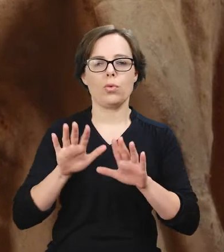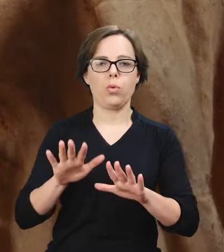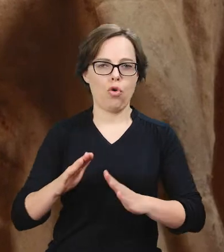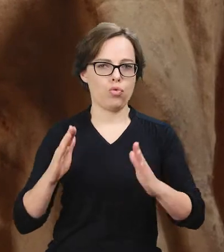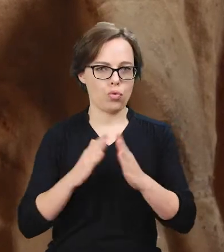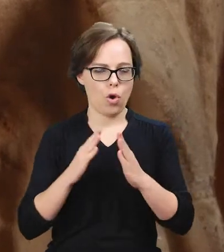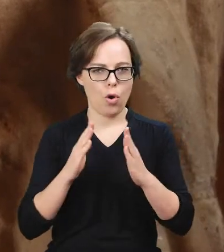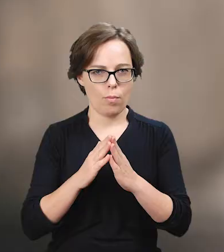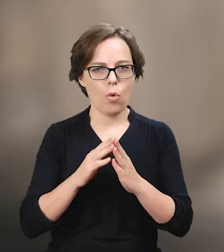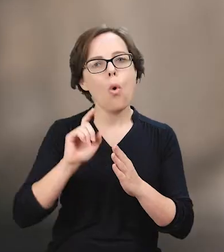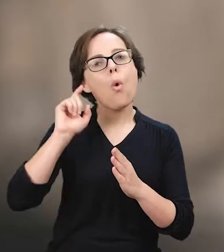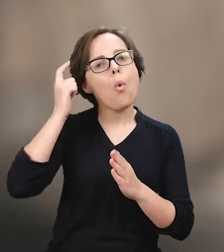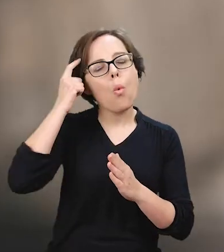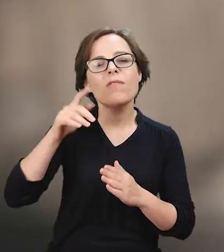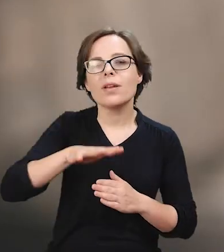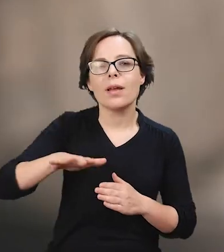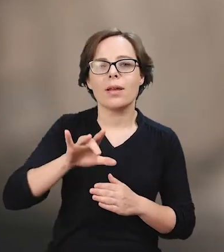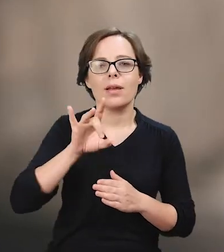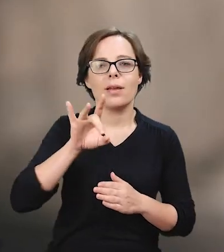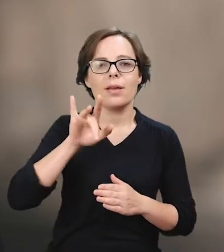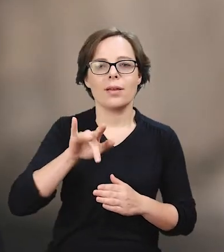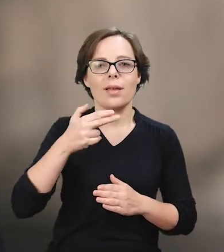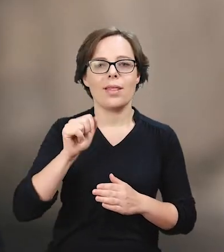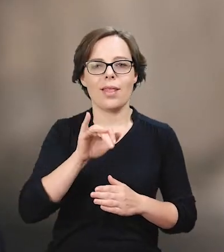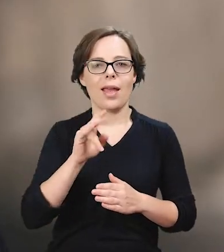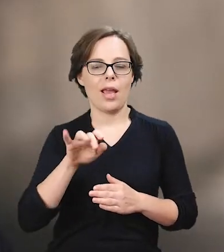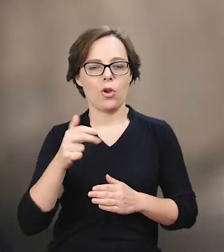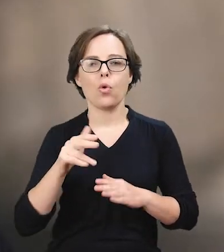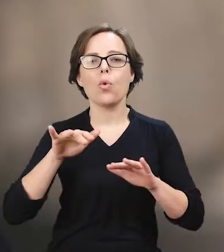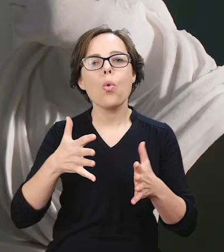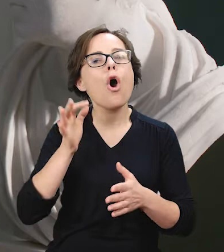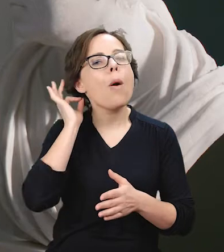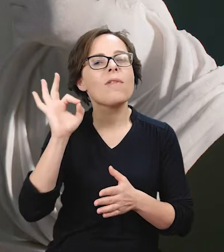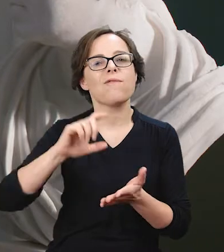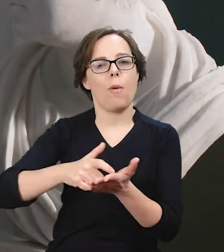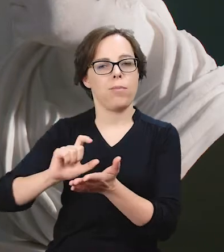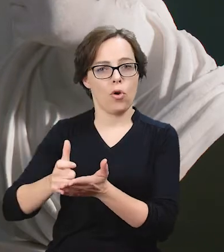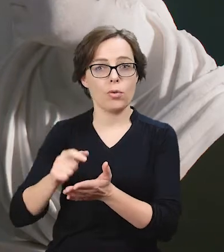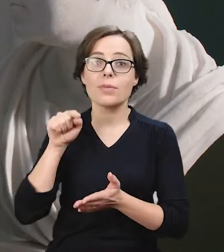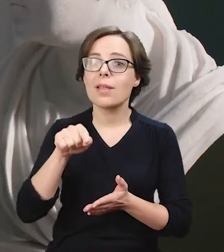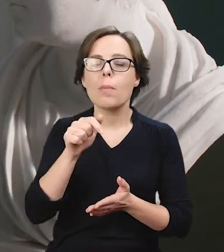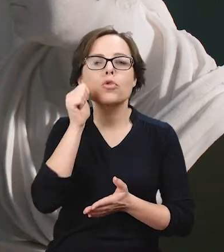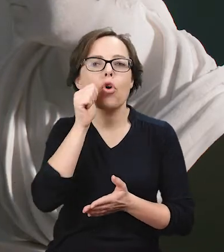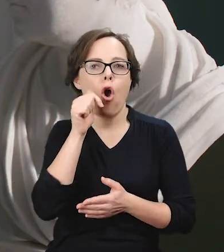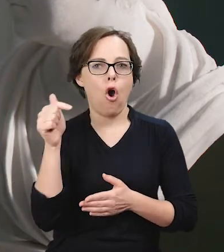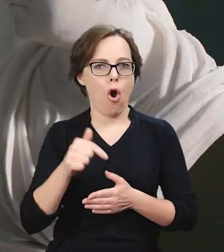a w szczególności w gynaikonie czyli kobiecych pokojach w których mogły spełniać swoje codzienne obowiązki.